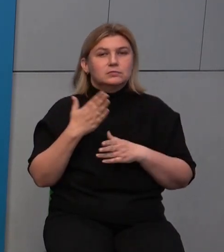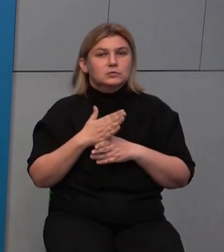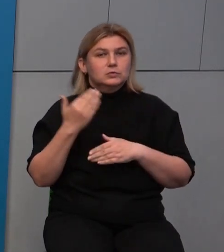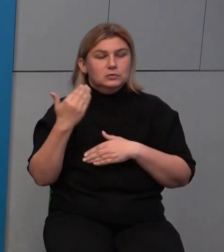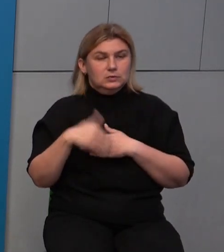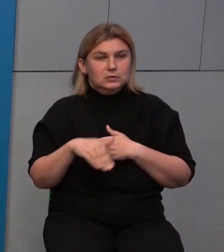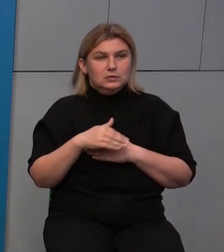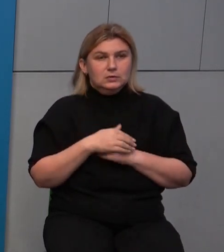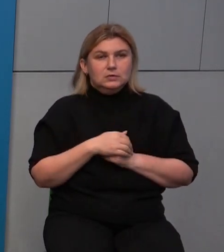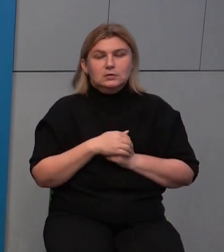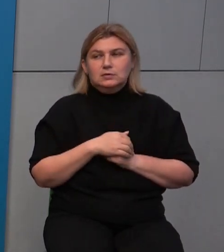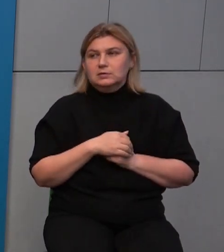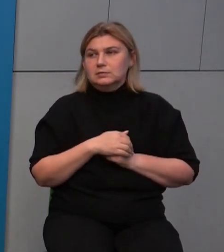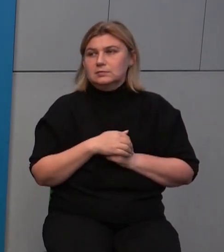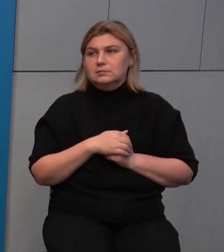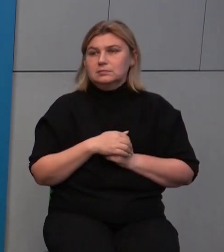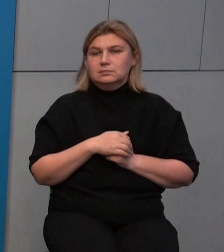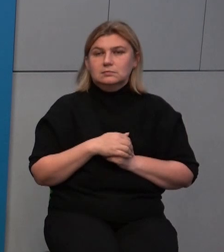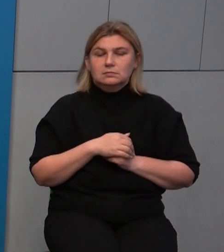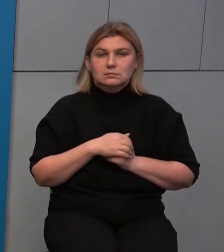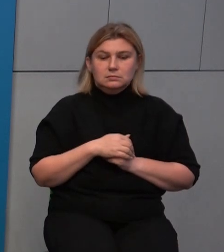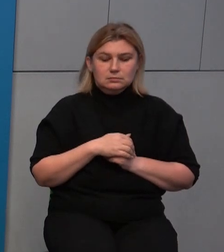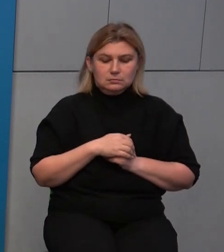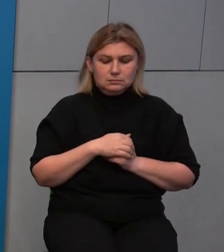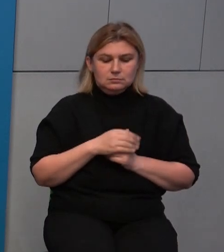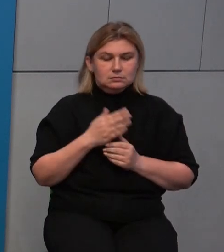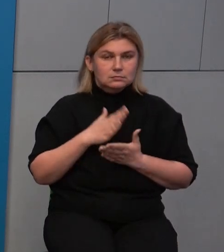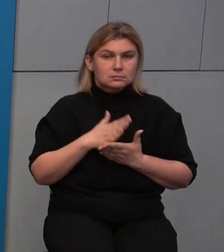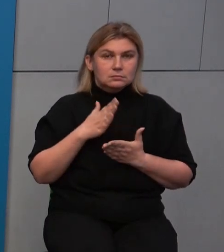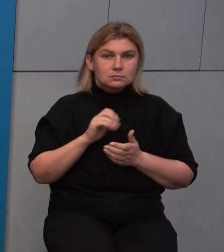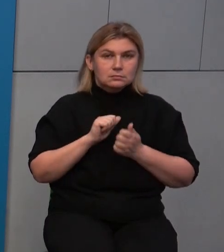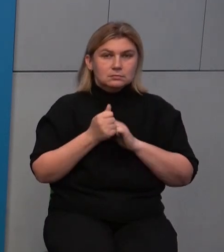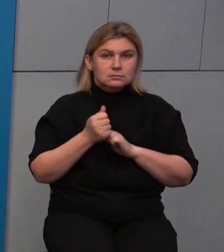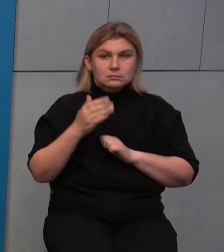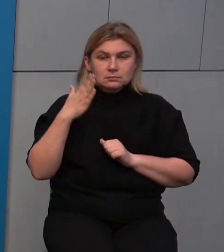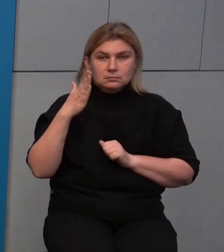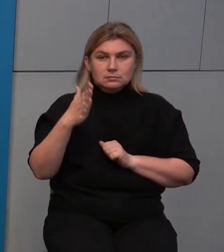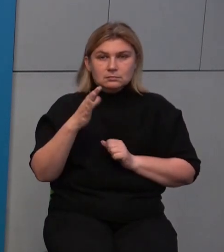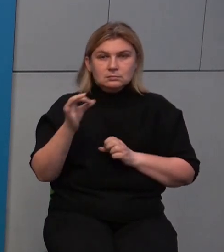To znaczy nie tylko chodzi mi o taką zmianę perspektywy historycznej,